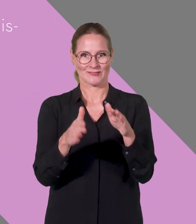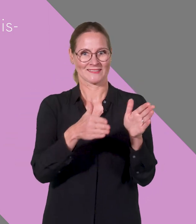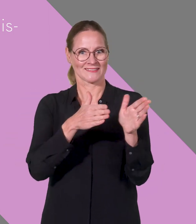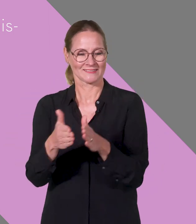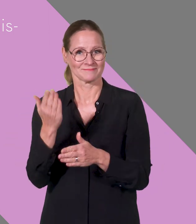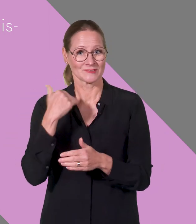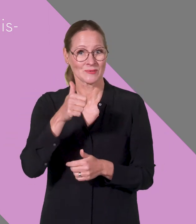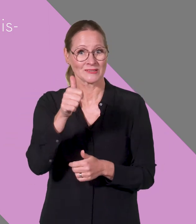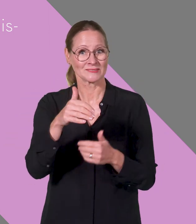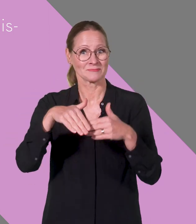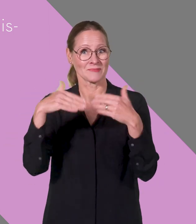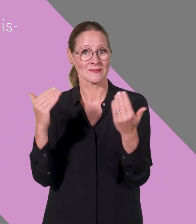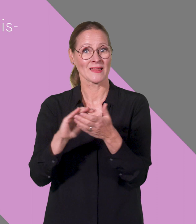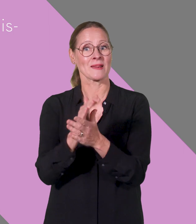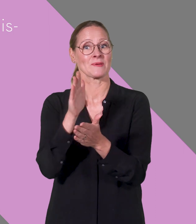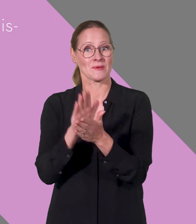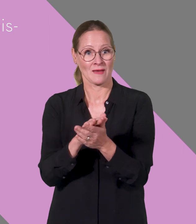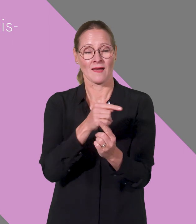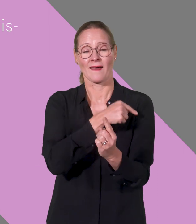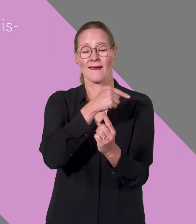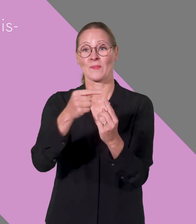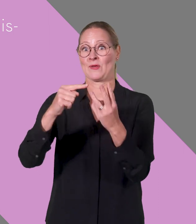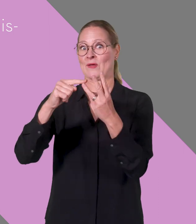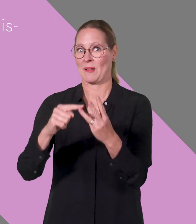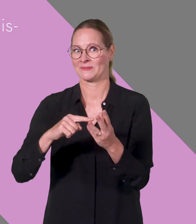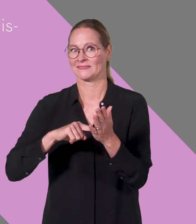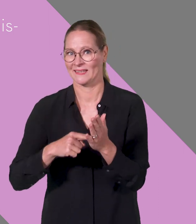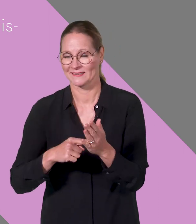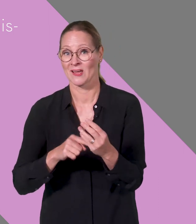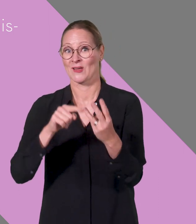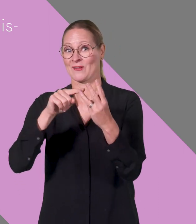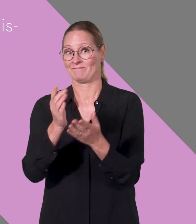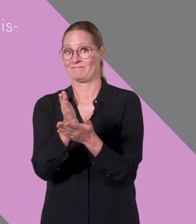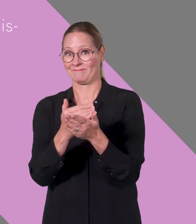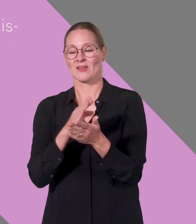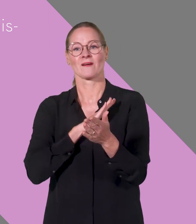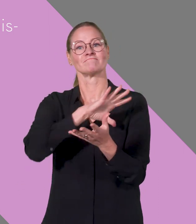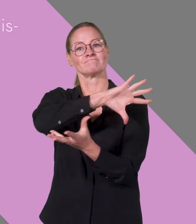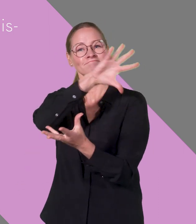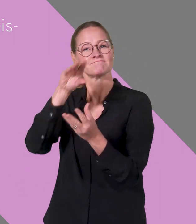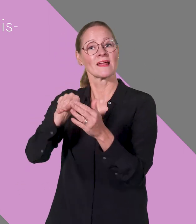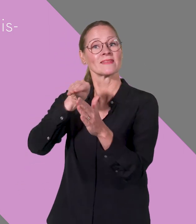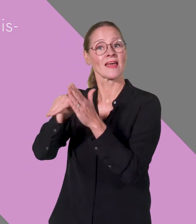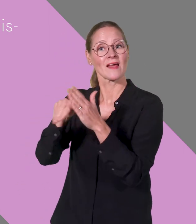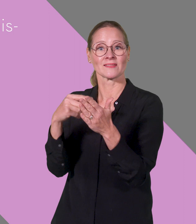järjestettiin 9.2.2023 jo kolmatta kertaa. Kolmeen osaan jaettu tallenne tapahtumasta -